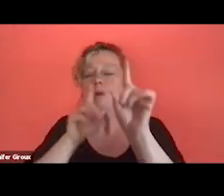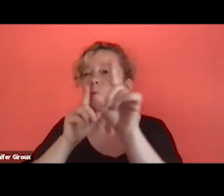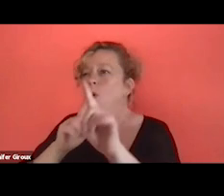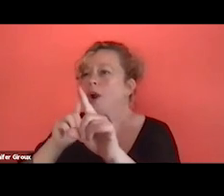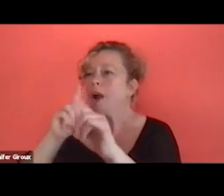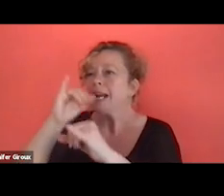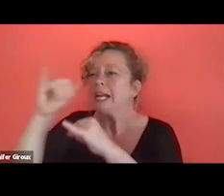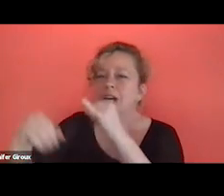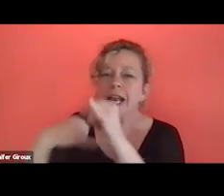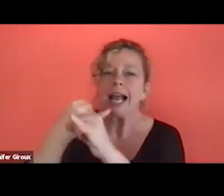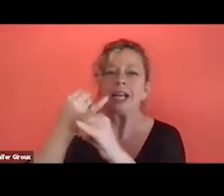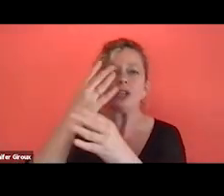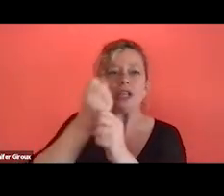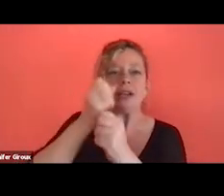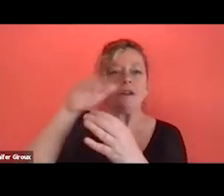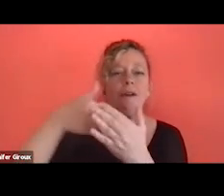para conseguirnos todo el PPE que necesitábamos.